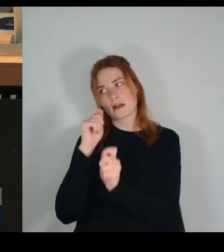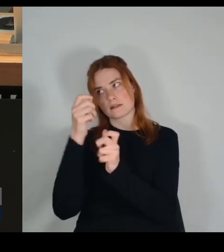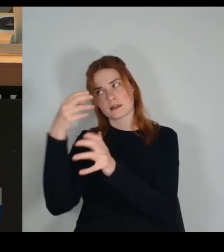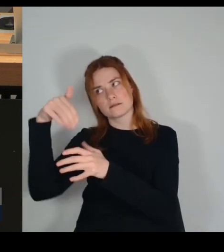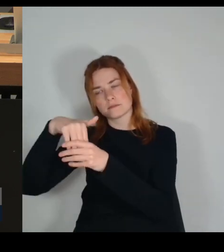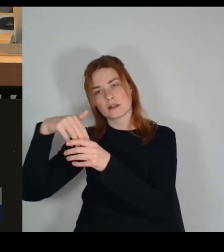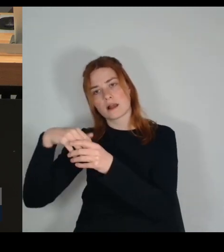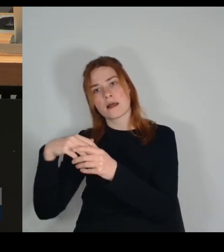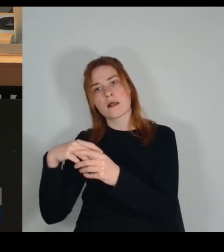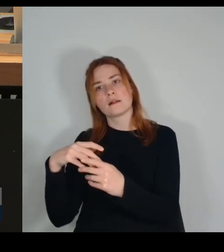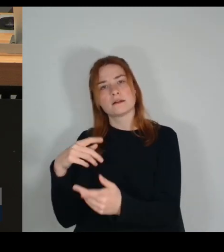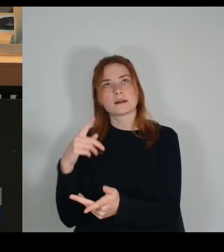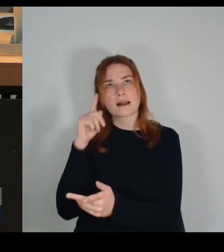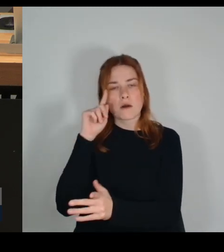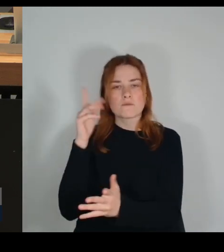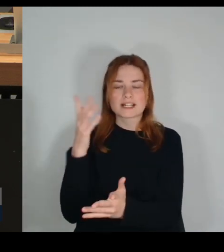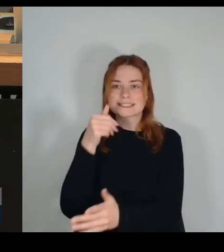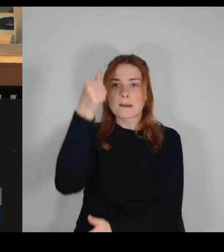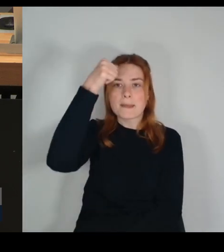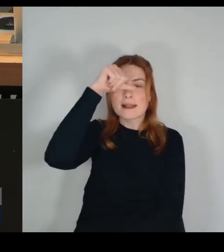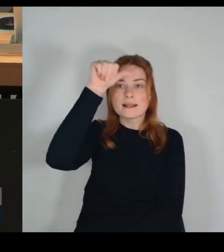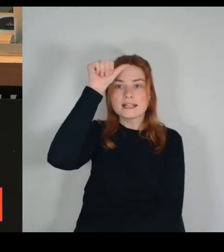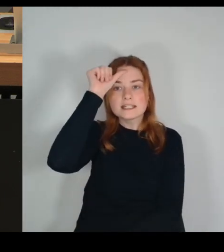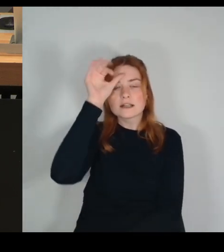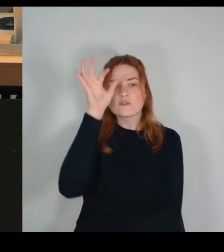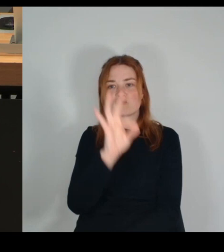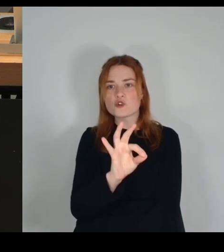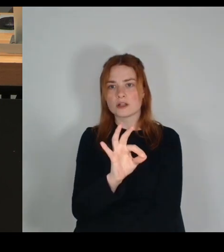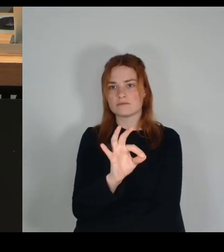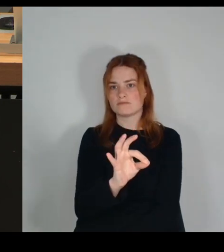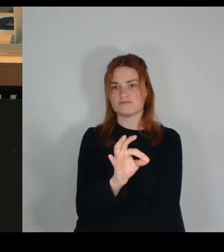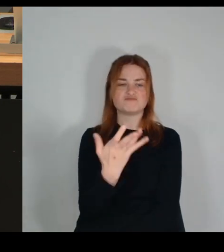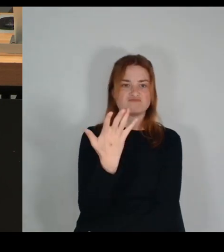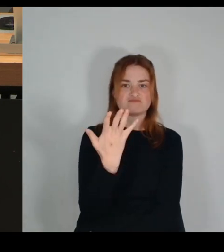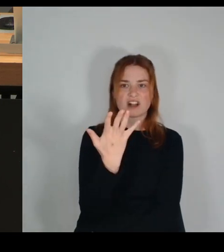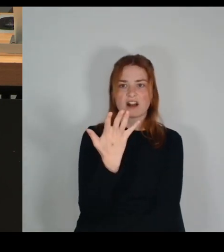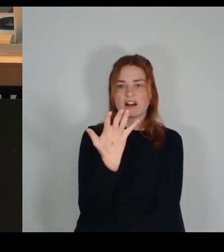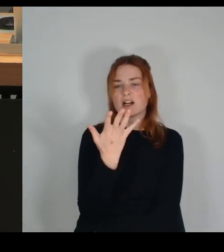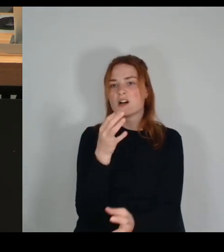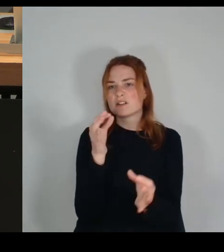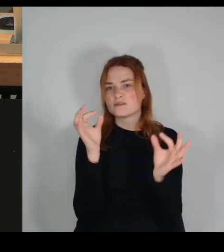hohes, verhältnismäßiges oder effizientes Mittel zur Bekämpfung von Kriminalität.